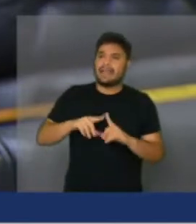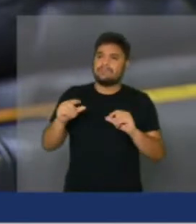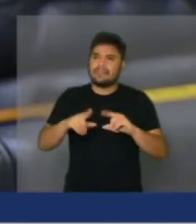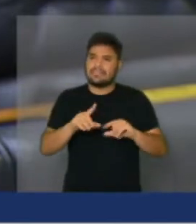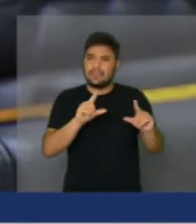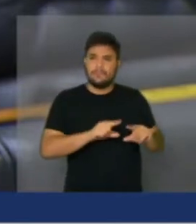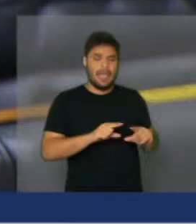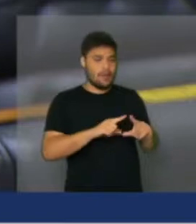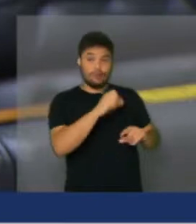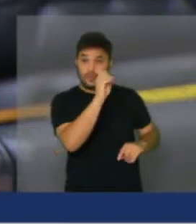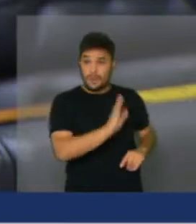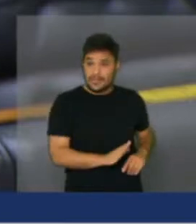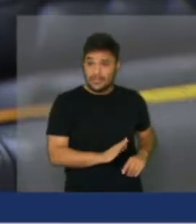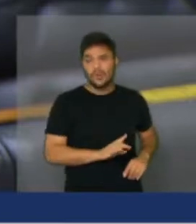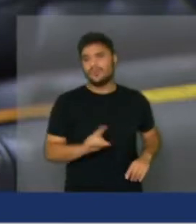DIA ESSE GOVERNO DILAPIDA MAIS